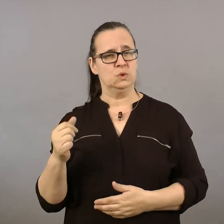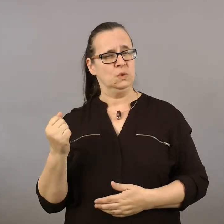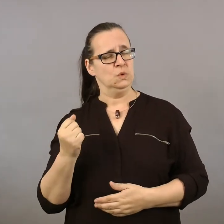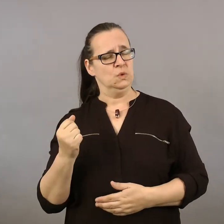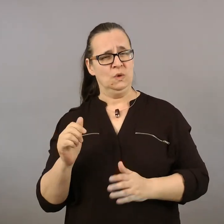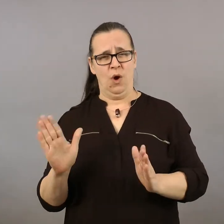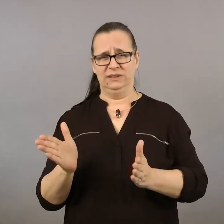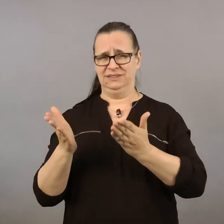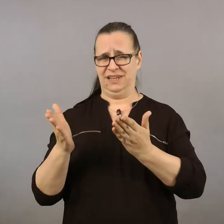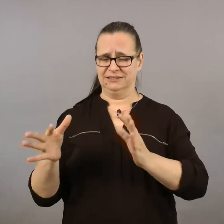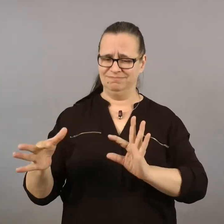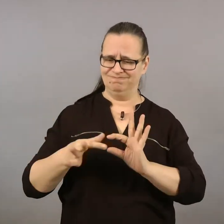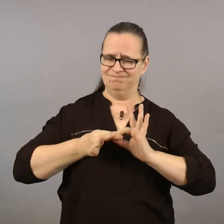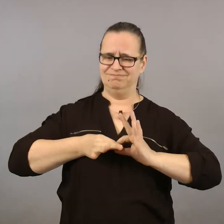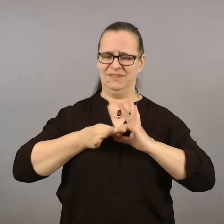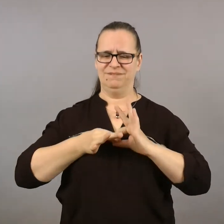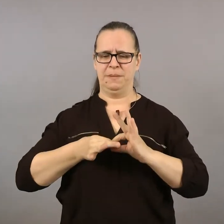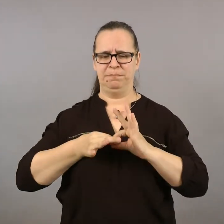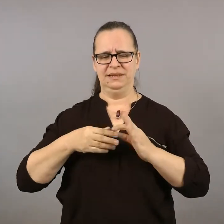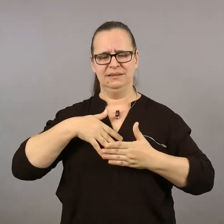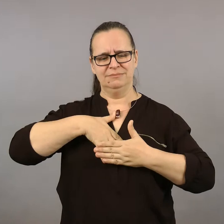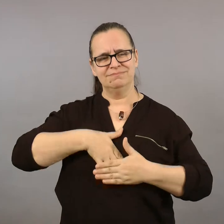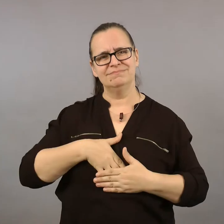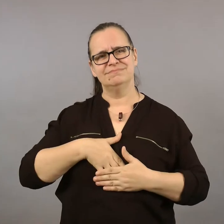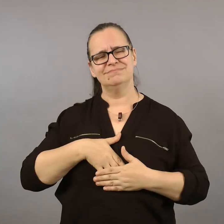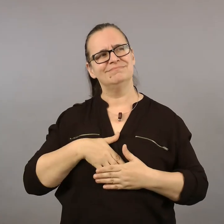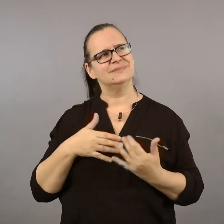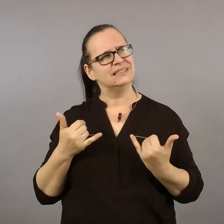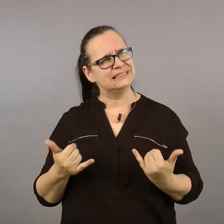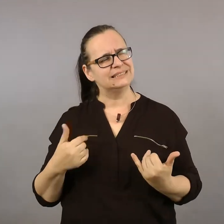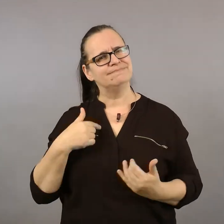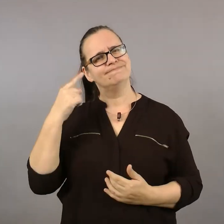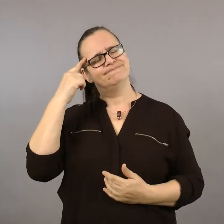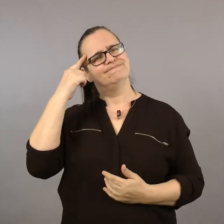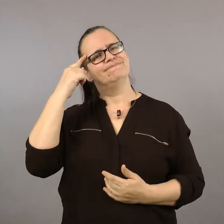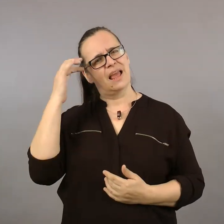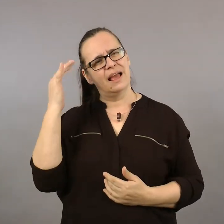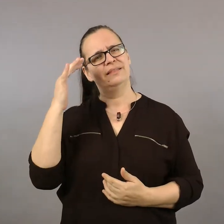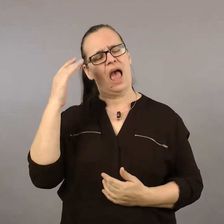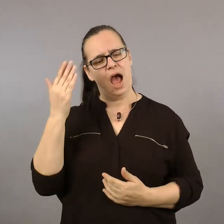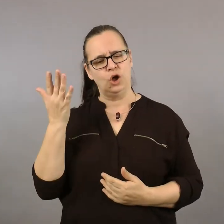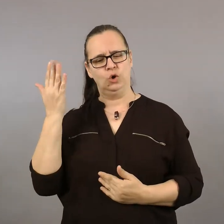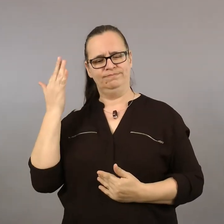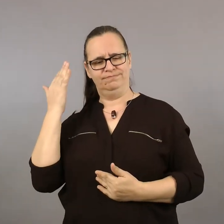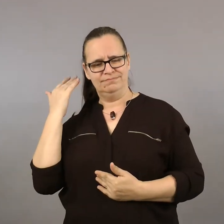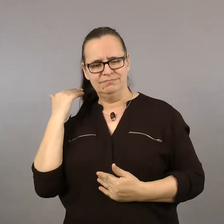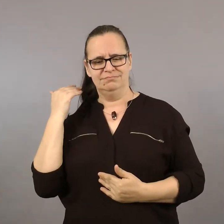Ostern ist stark mit mir persönlich verbunden Ich erinnere mich